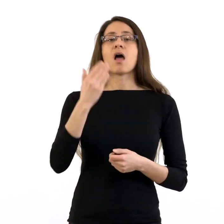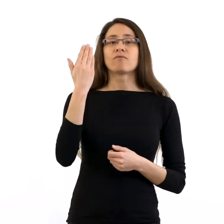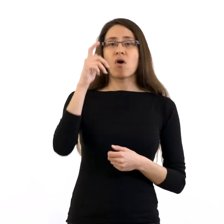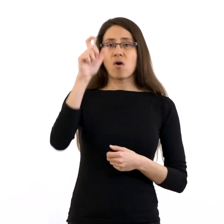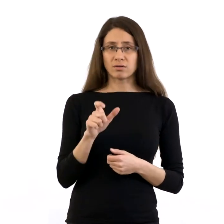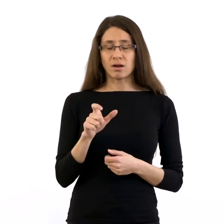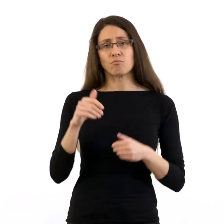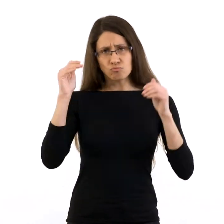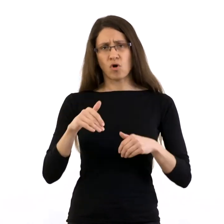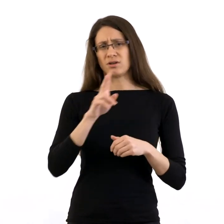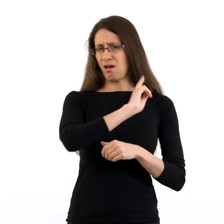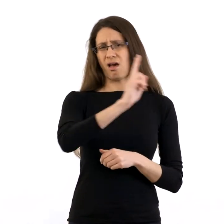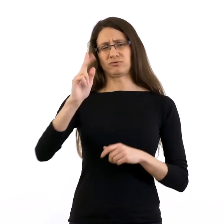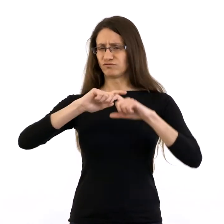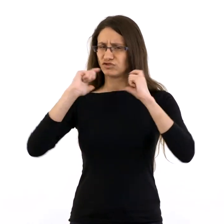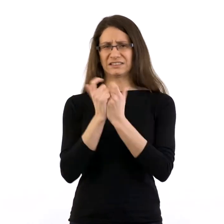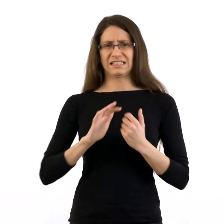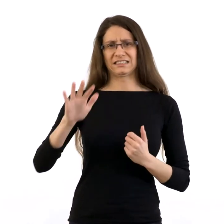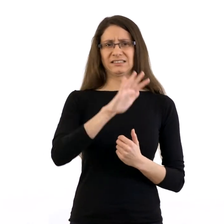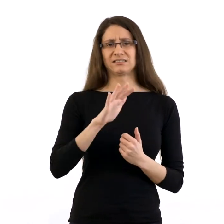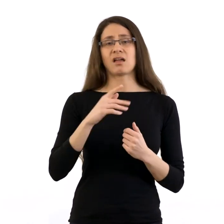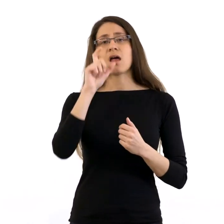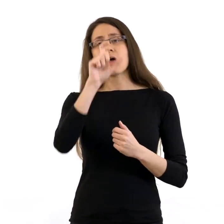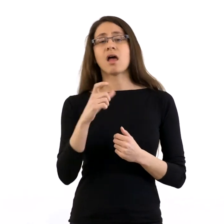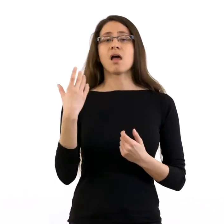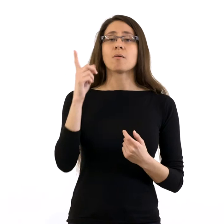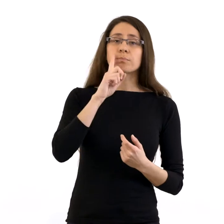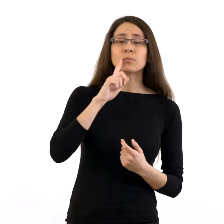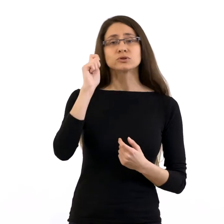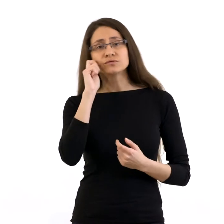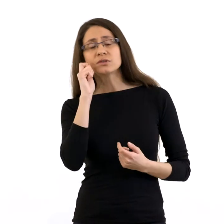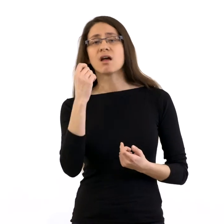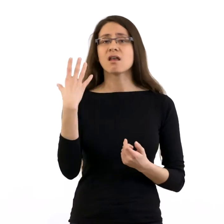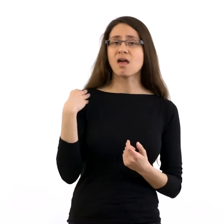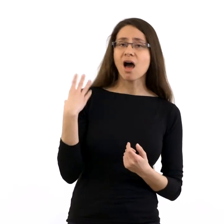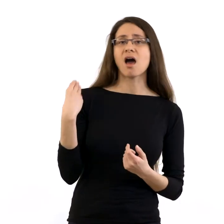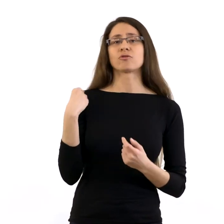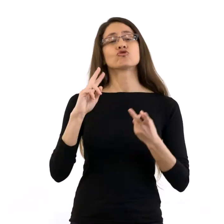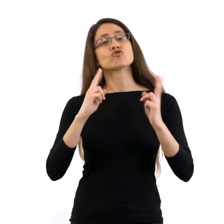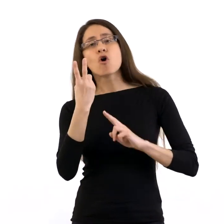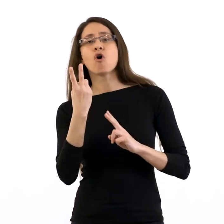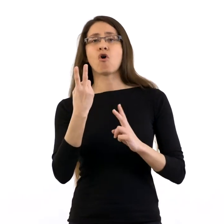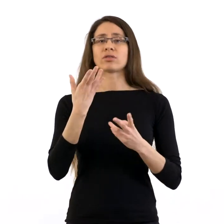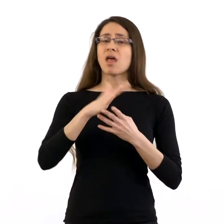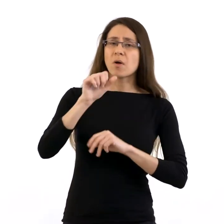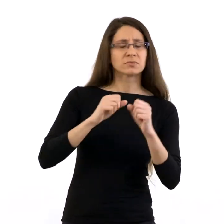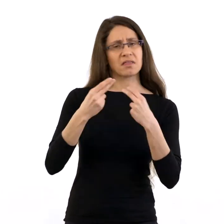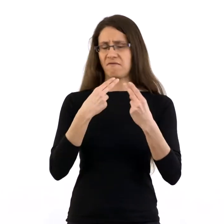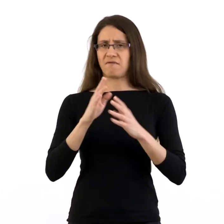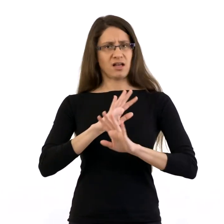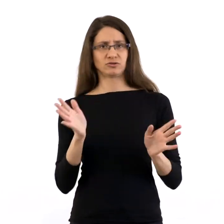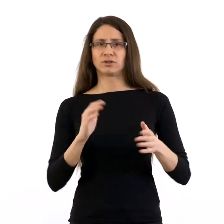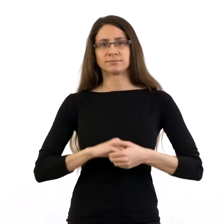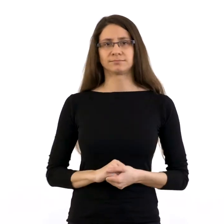Wolontariuszem może być każdy – bez względu na płeć, wiek, pochodzenie czy niepełnosprawność.